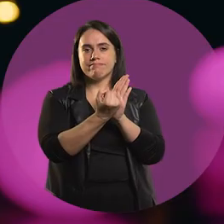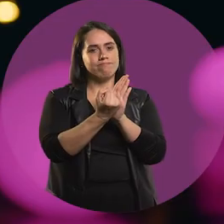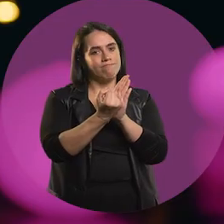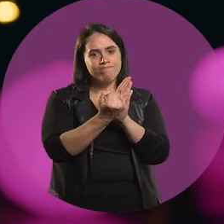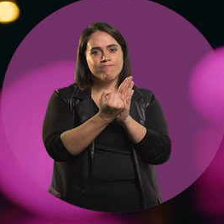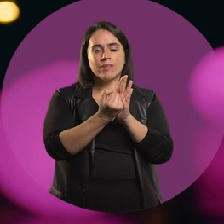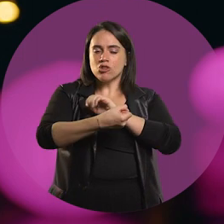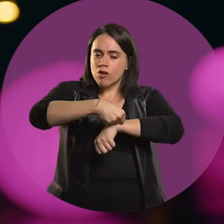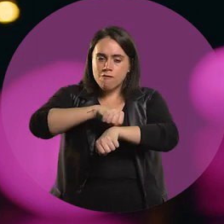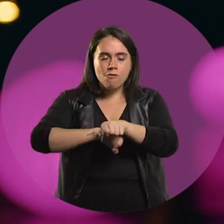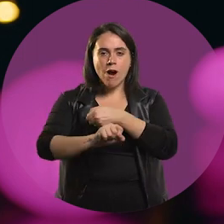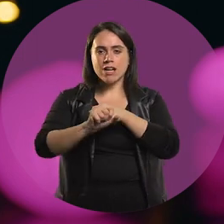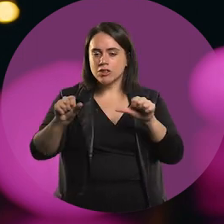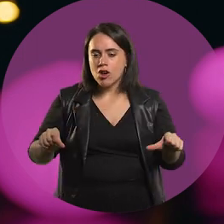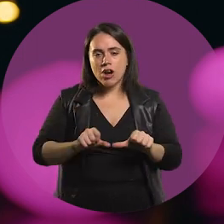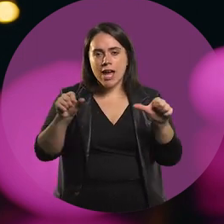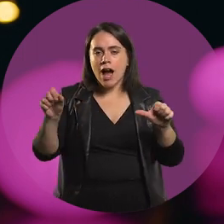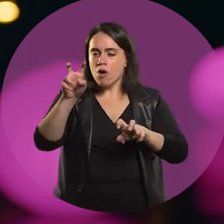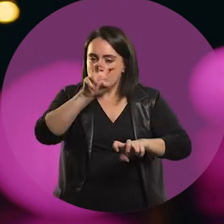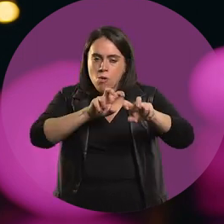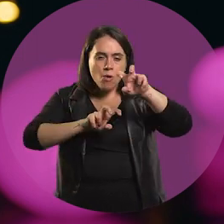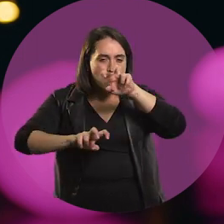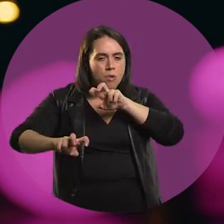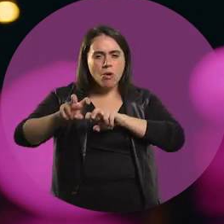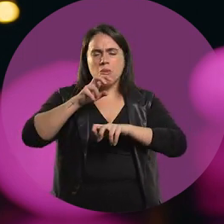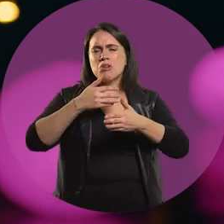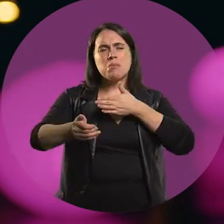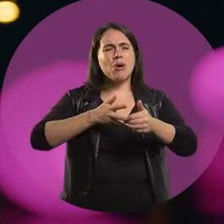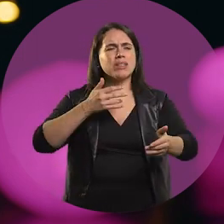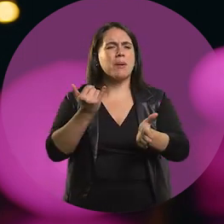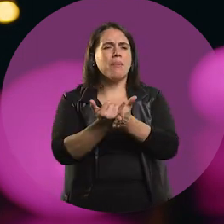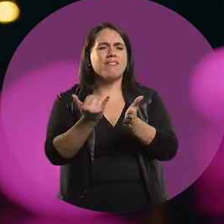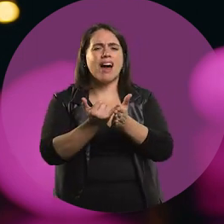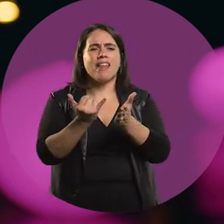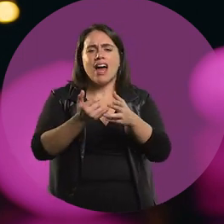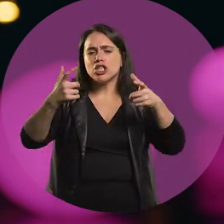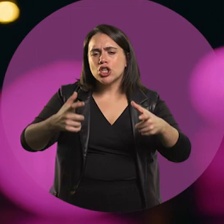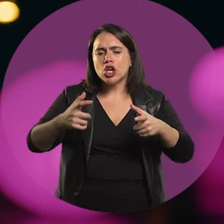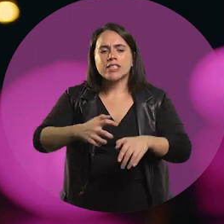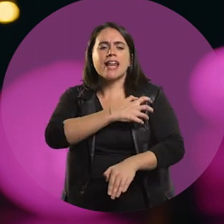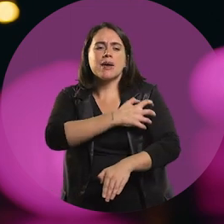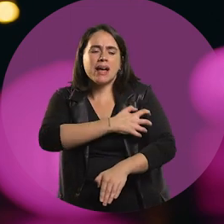Pongo mucho esmero en lo que hago todo el tiempo, aunque sea una torta de manzana que le hago a una amiga.